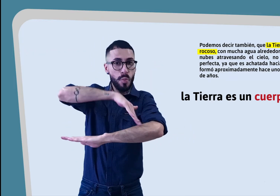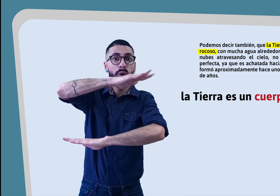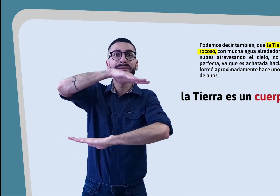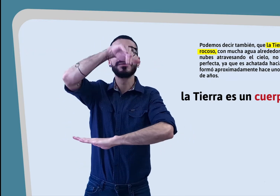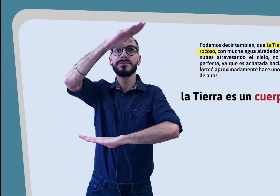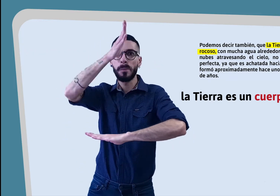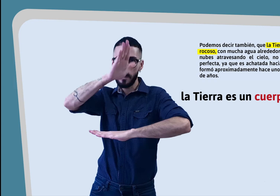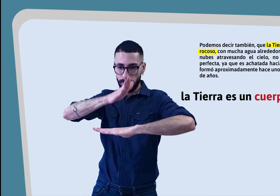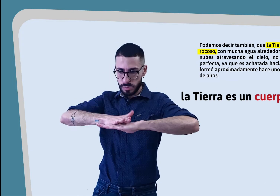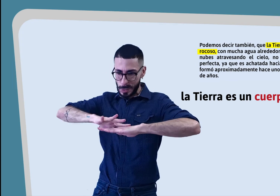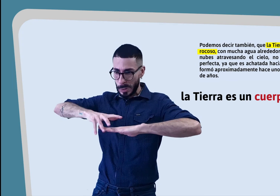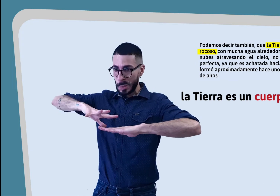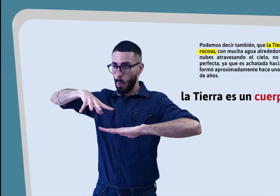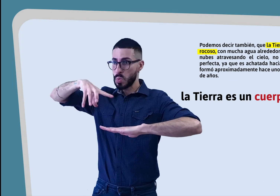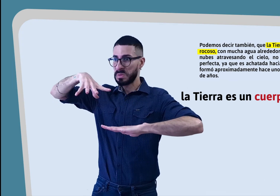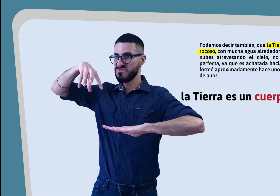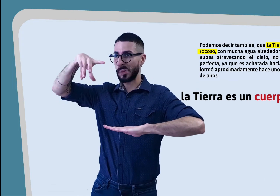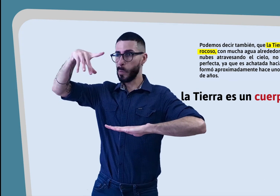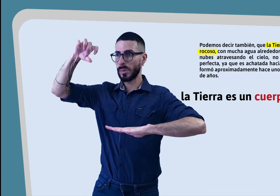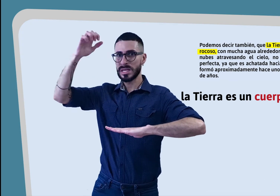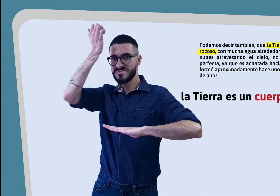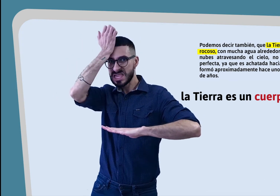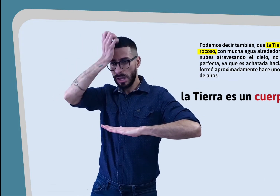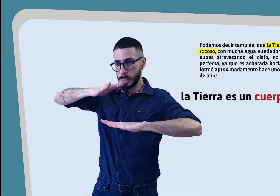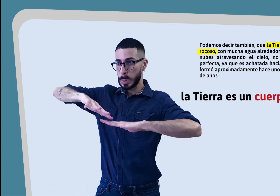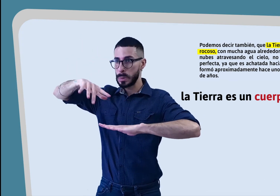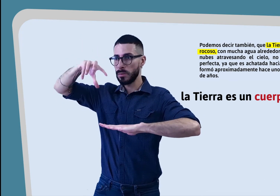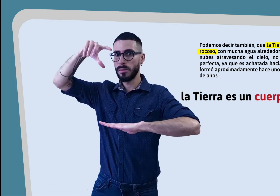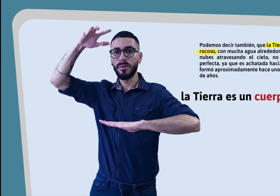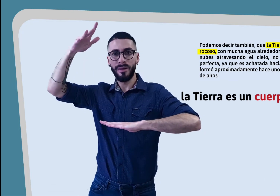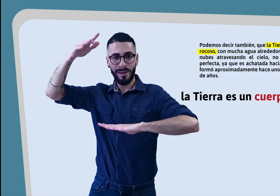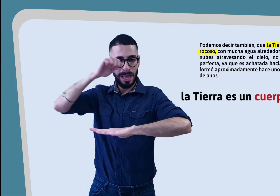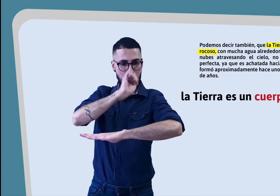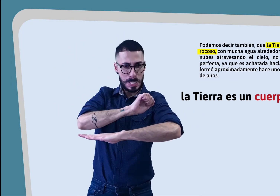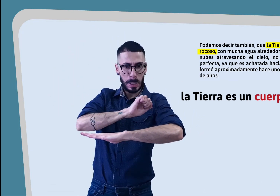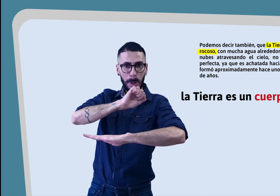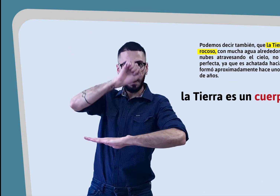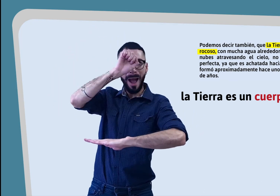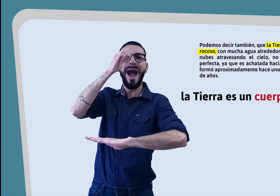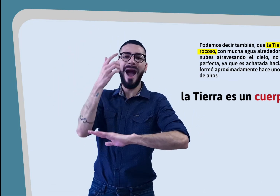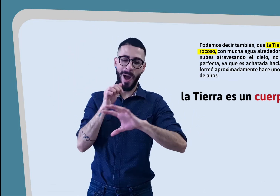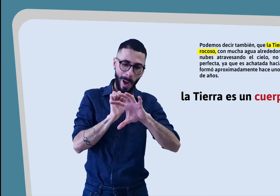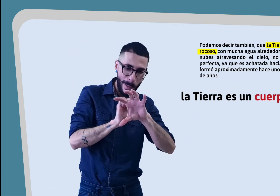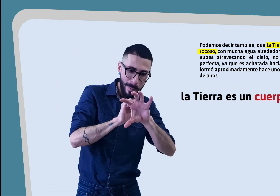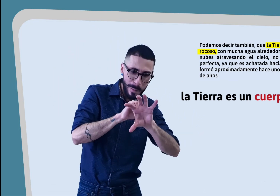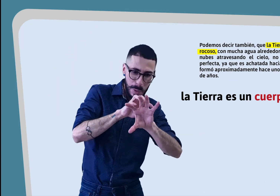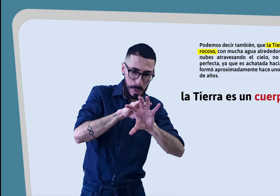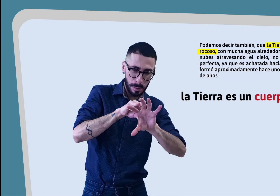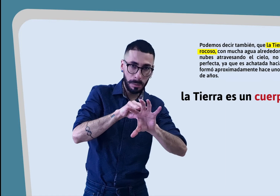Pues son las montañas o sus diversos cuerpos montañosos, dada la solidez, son rocosos.